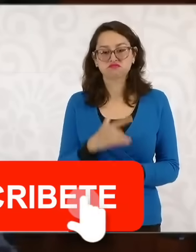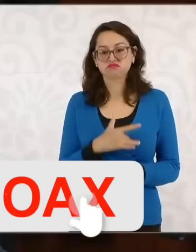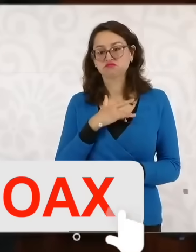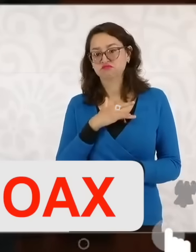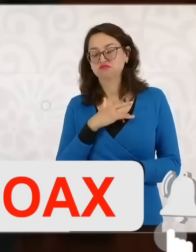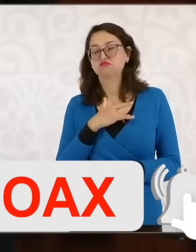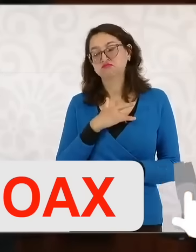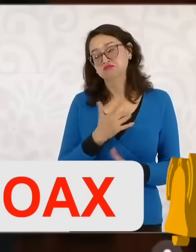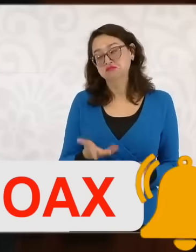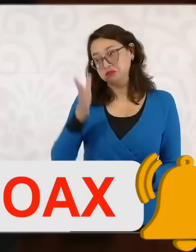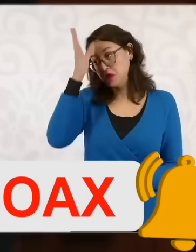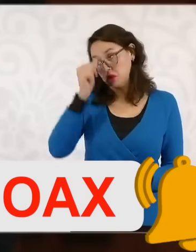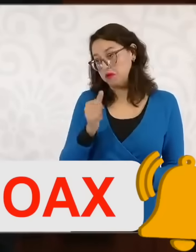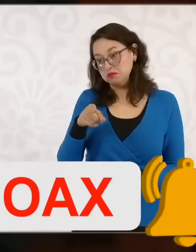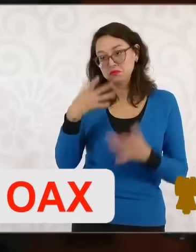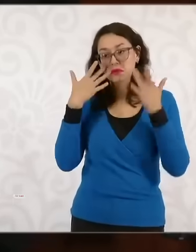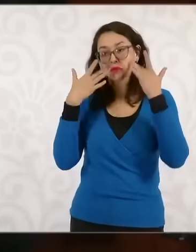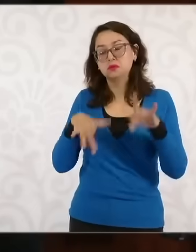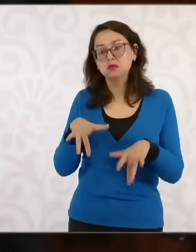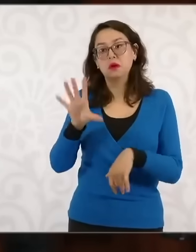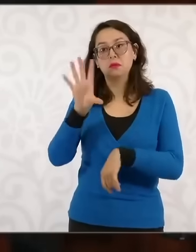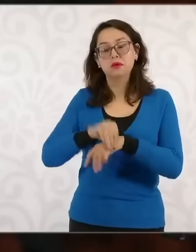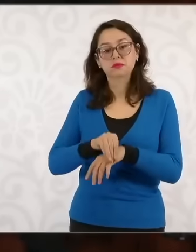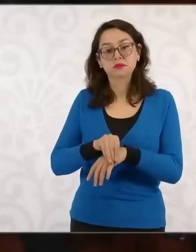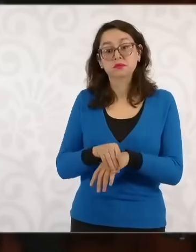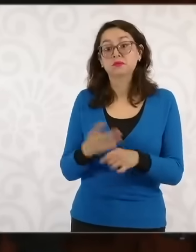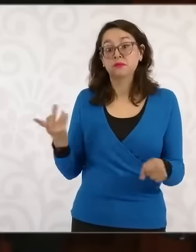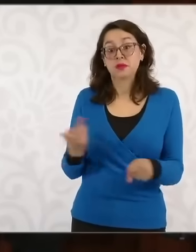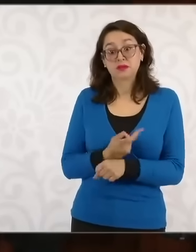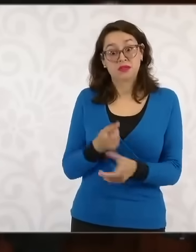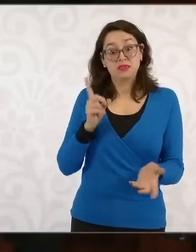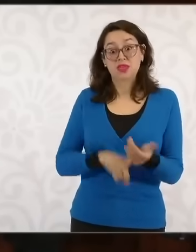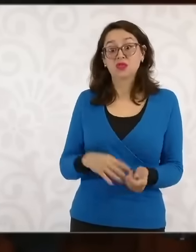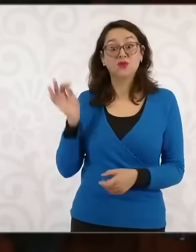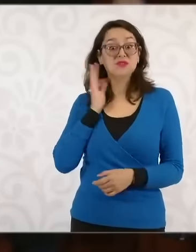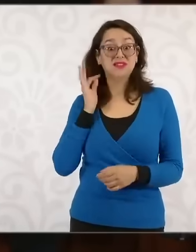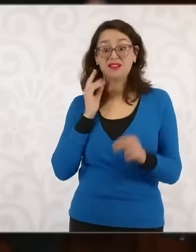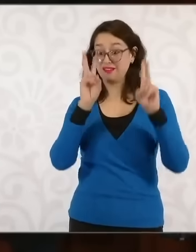renuncia, eh preguntarle sobre la agenda urgente que hay en la Fiscalía General de la República.